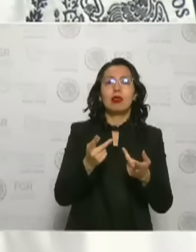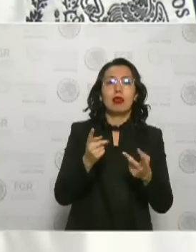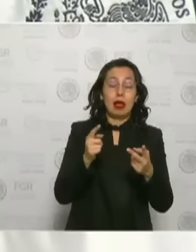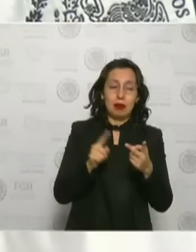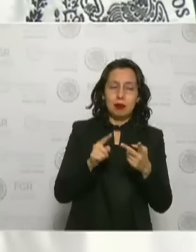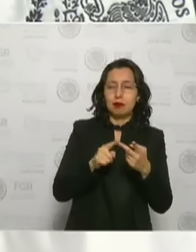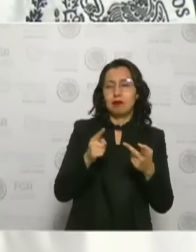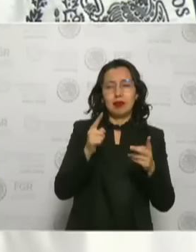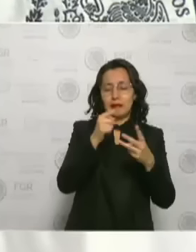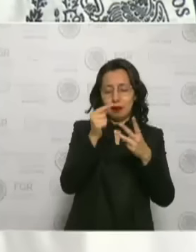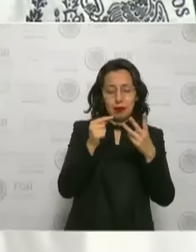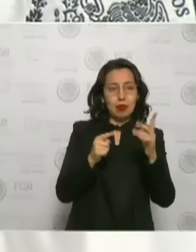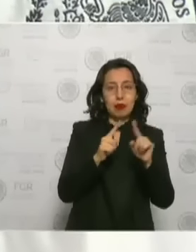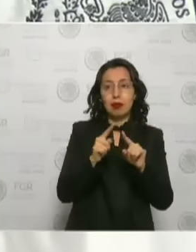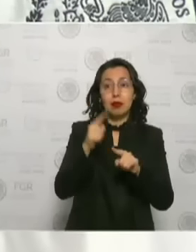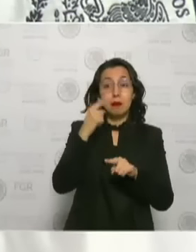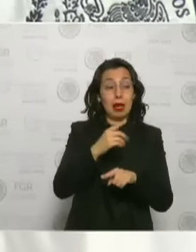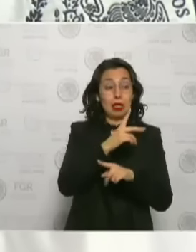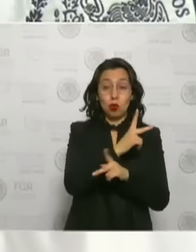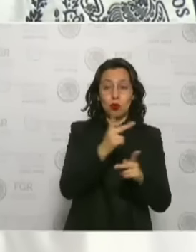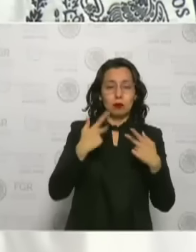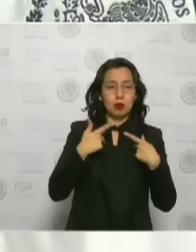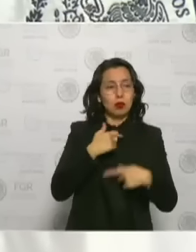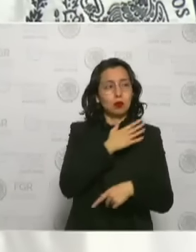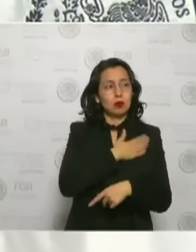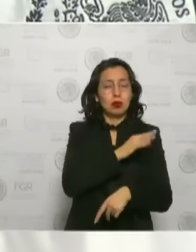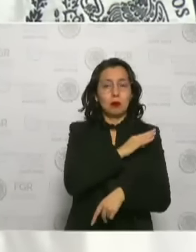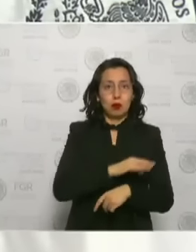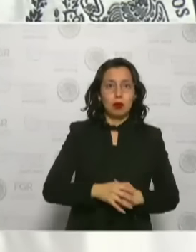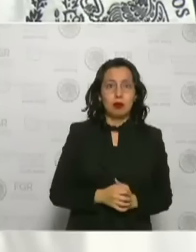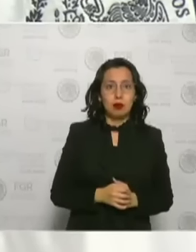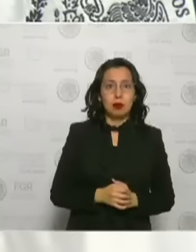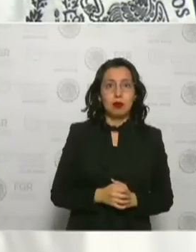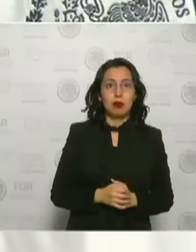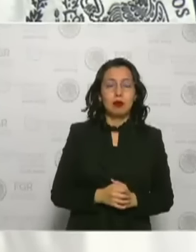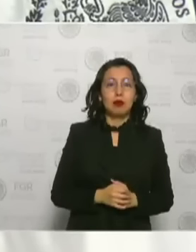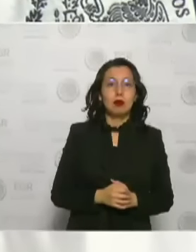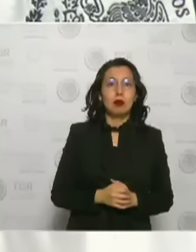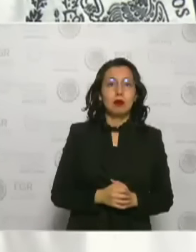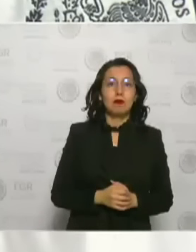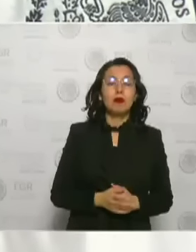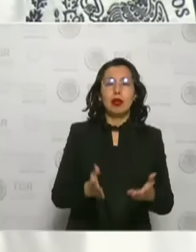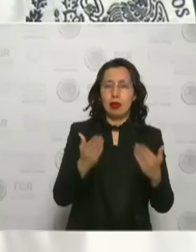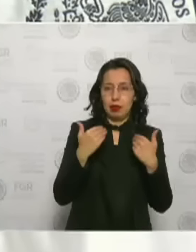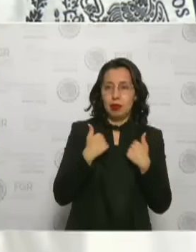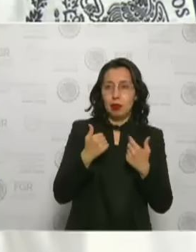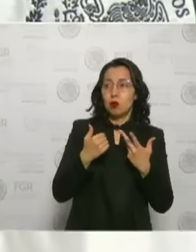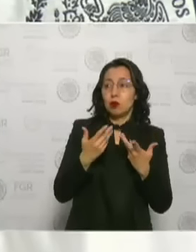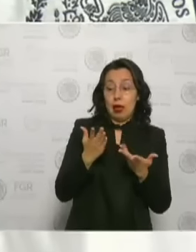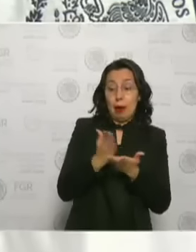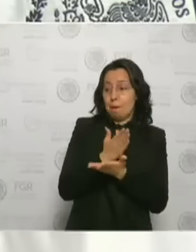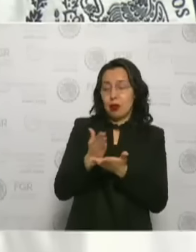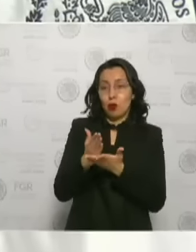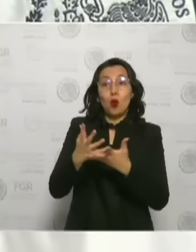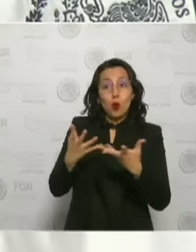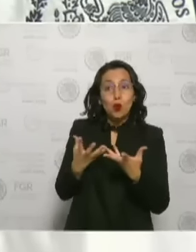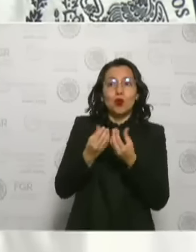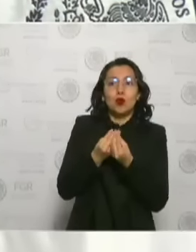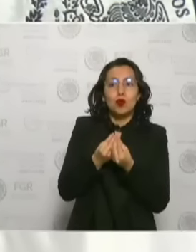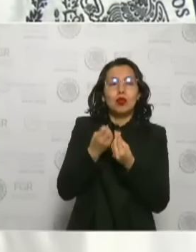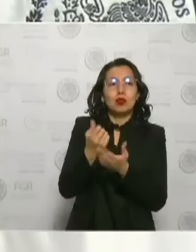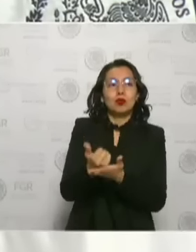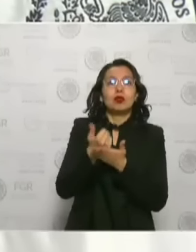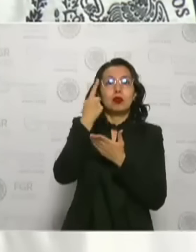y la administración de justicia. Ahora se entiende que trabajar juntos abona al bien común. Dejamos